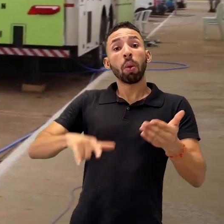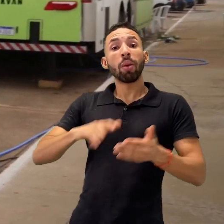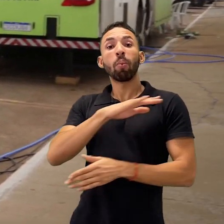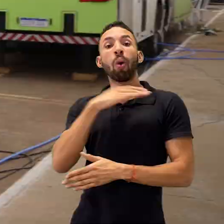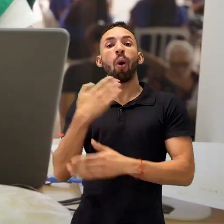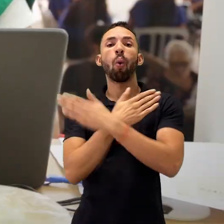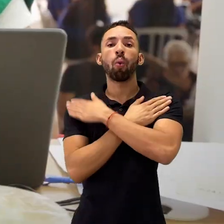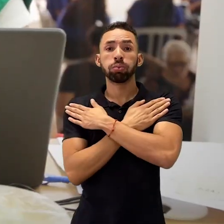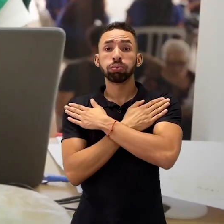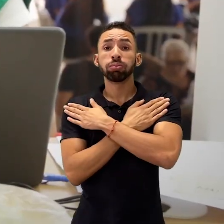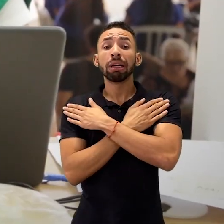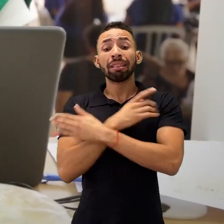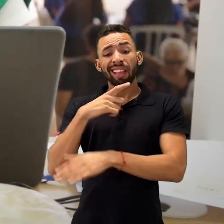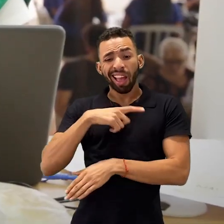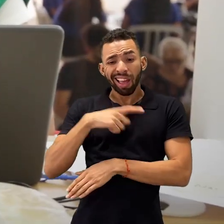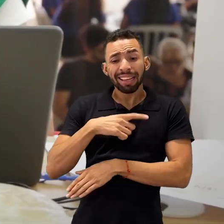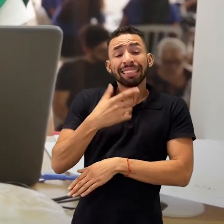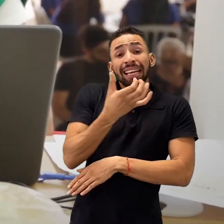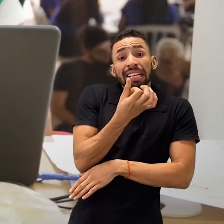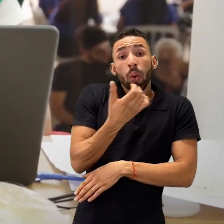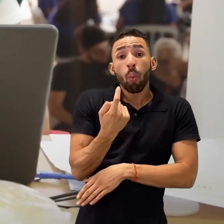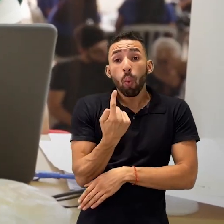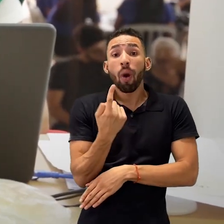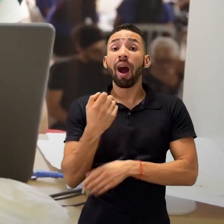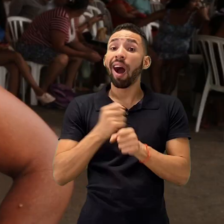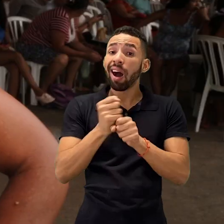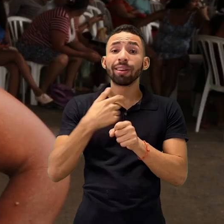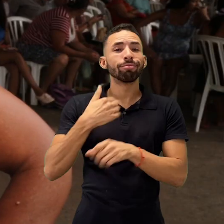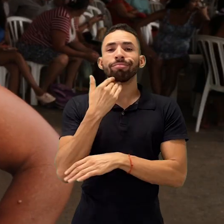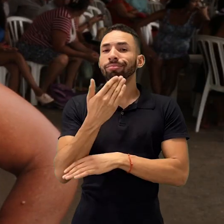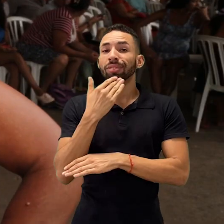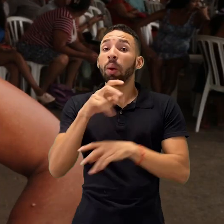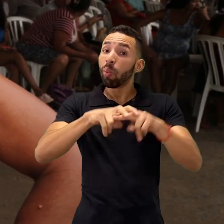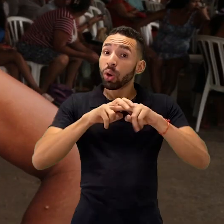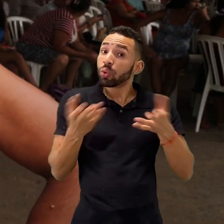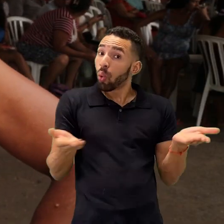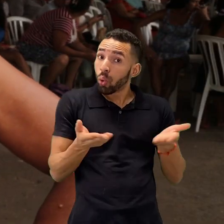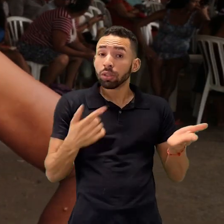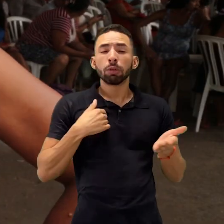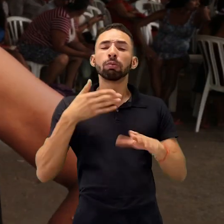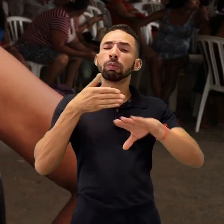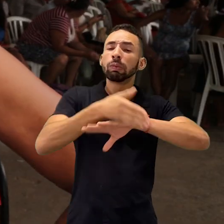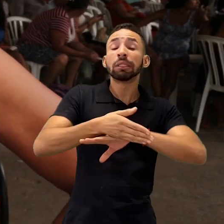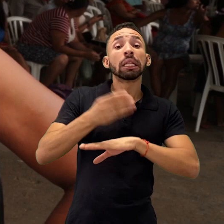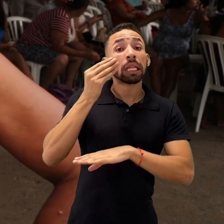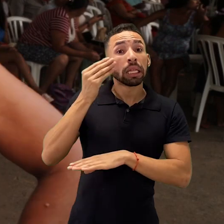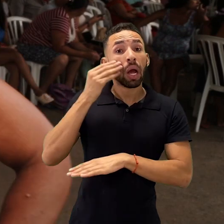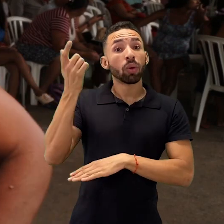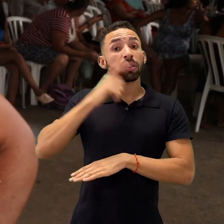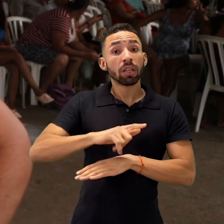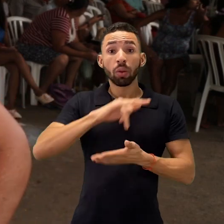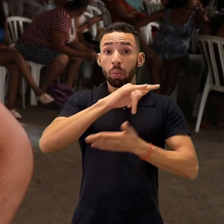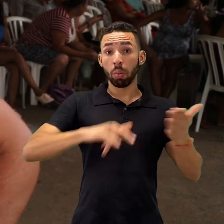Tem 61 anos que eu nunca consegui. Então, por isso que eu vim aqui, hoje, para poder ver se eu consigo o atestado de óbito da minha mãe.